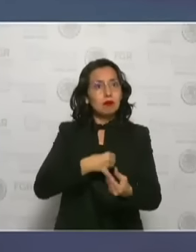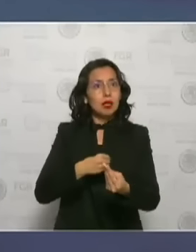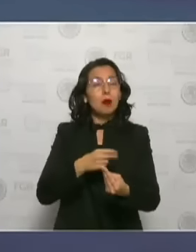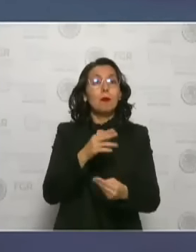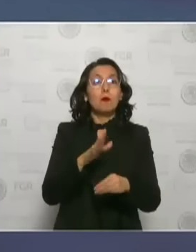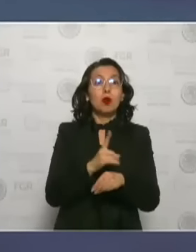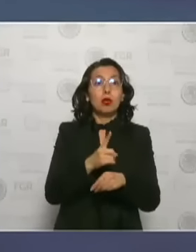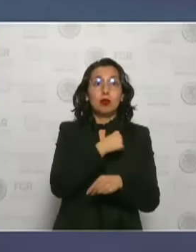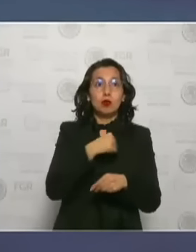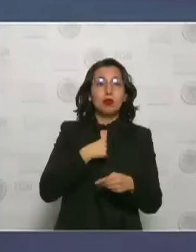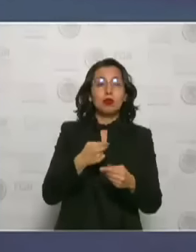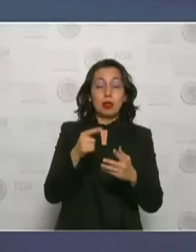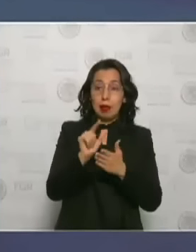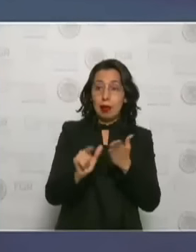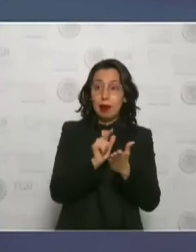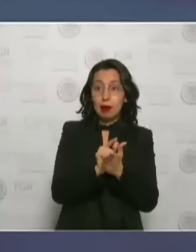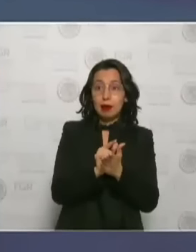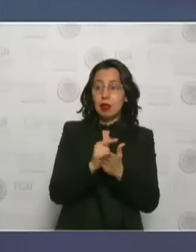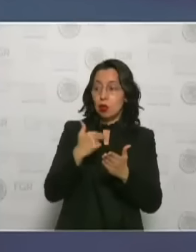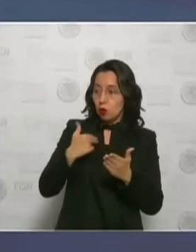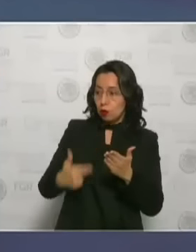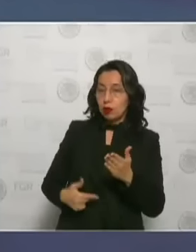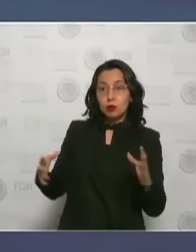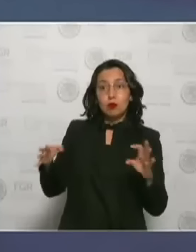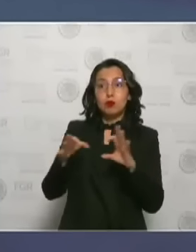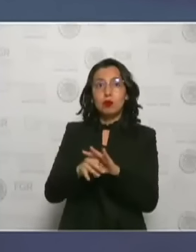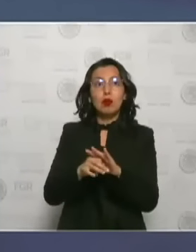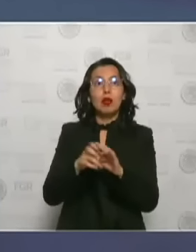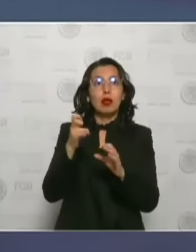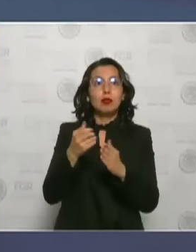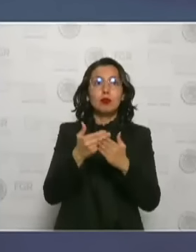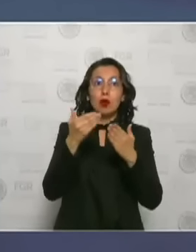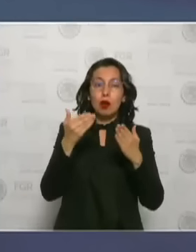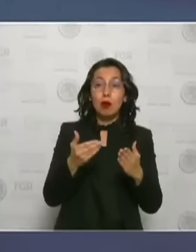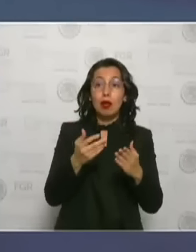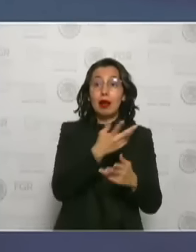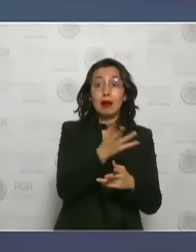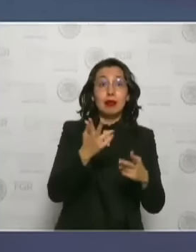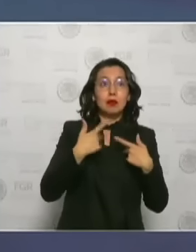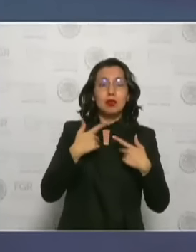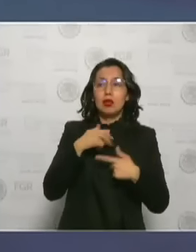y humana de la ley lograremos transformar la incertidumbre en el estado de derecho